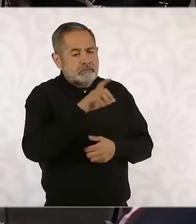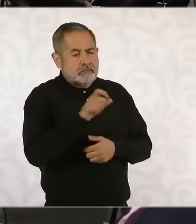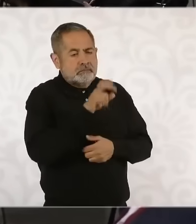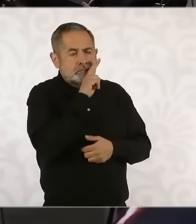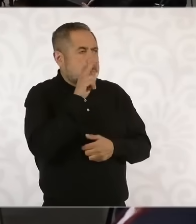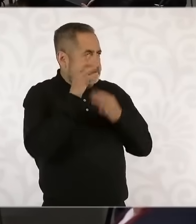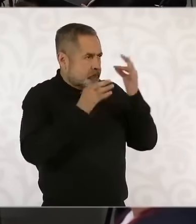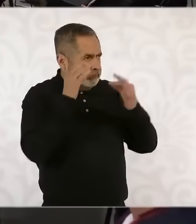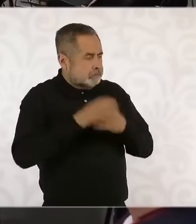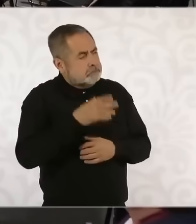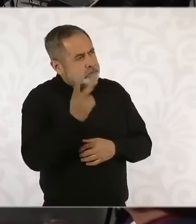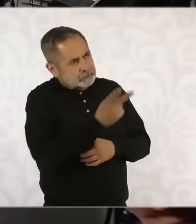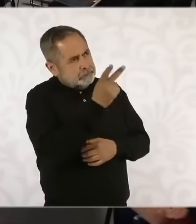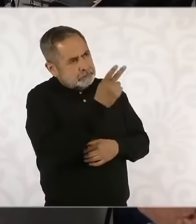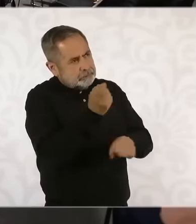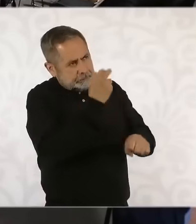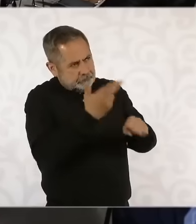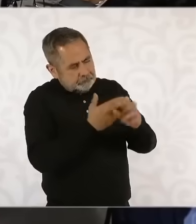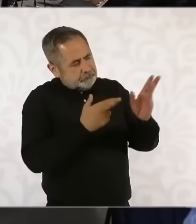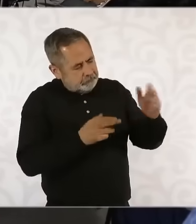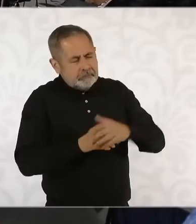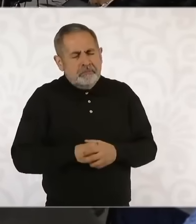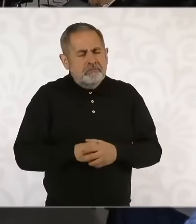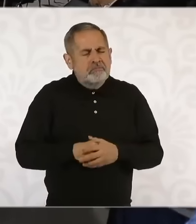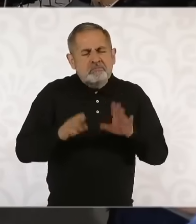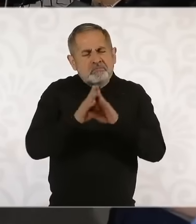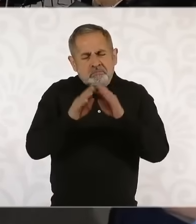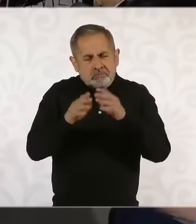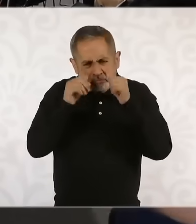justamente hablando sobre la atención a las causas, ¿cómo cómo avanza la convocatoria de